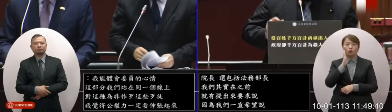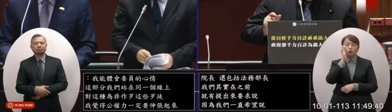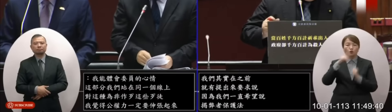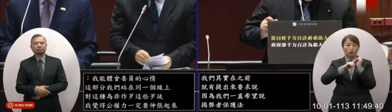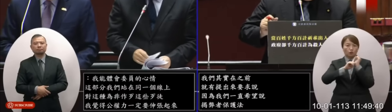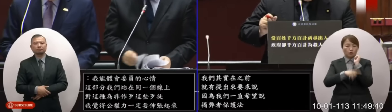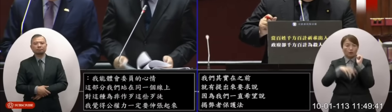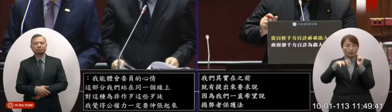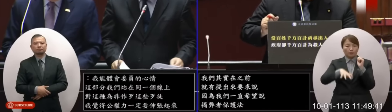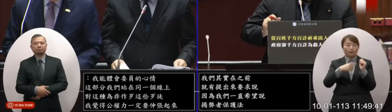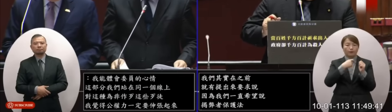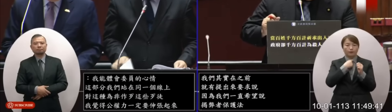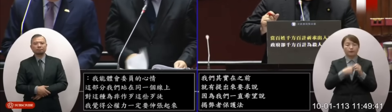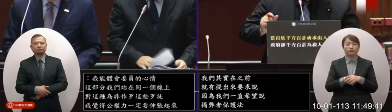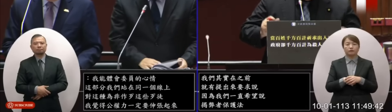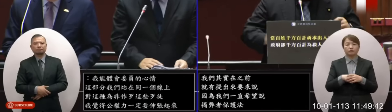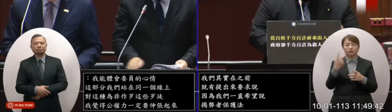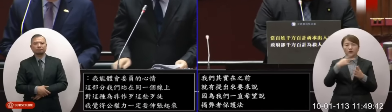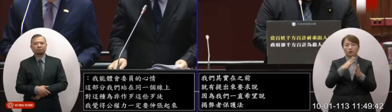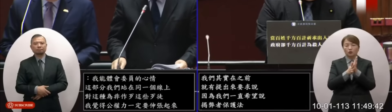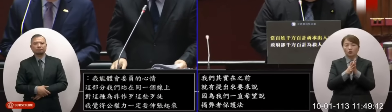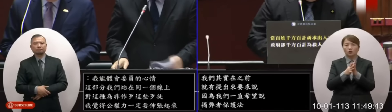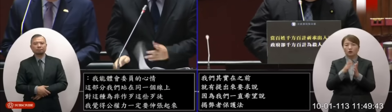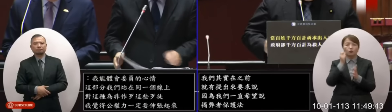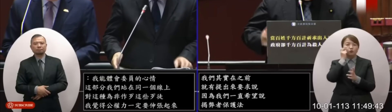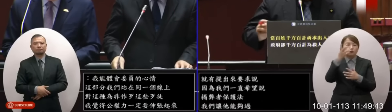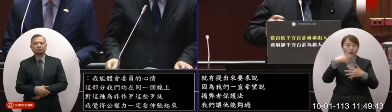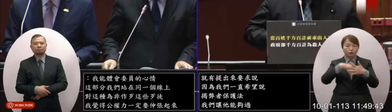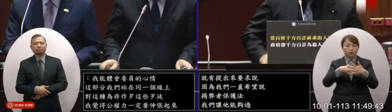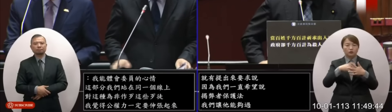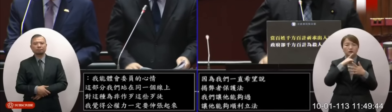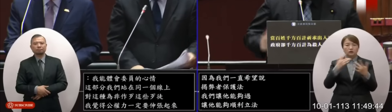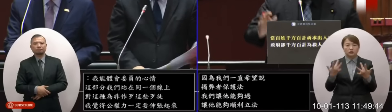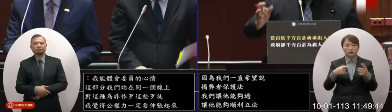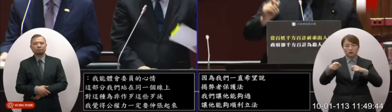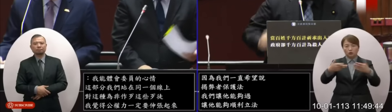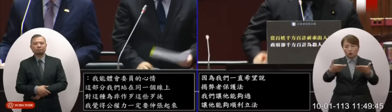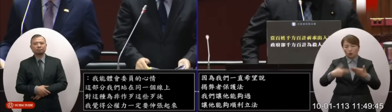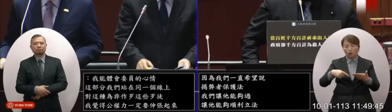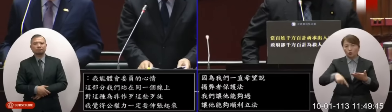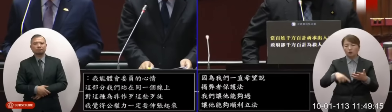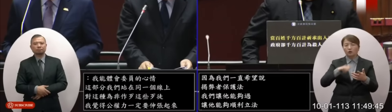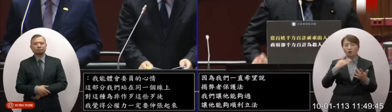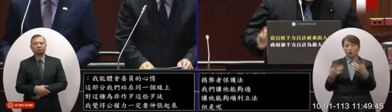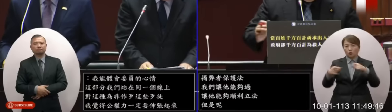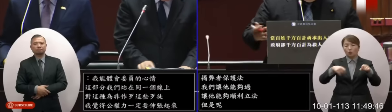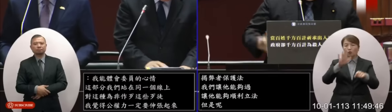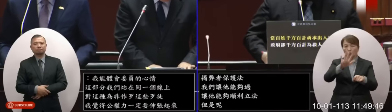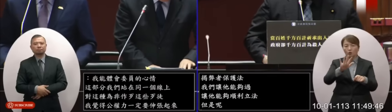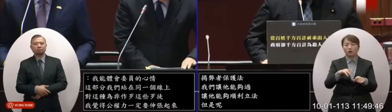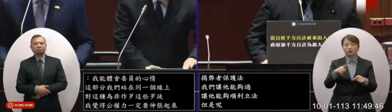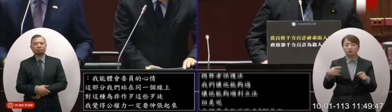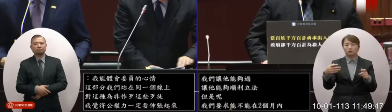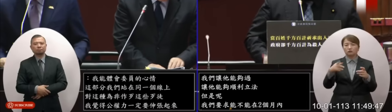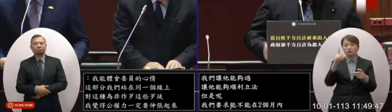但是呢我們要求能夠在兩個月內 把草案送過來 因為這草案已經出來了嘛 但是一直沒有送來